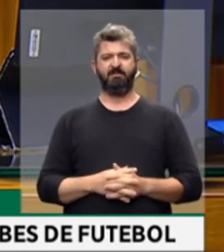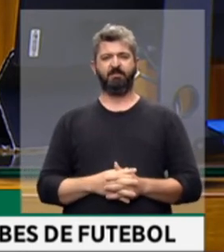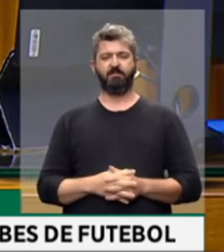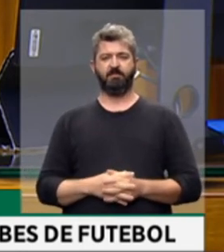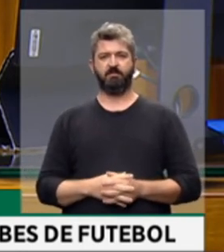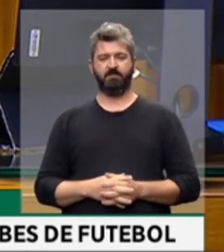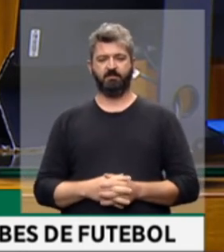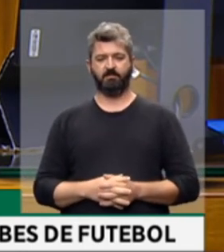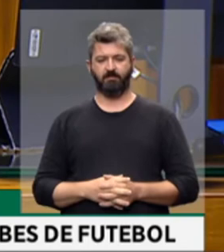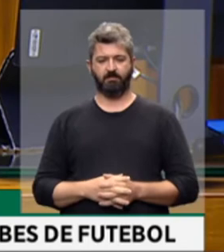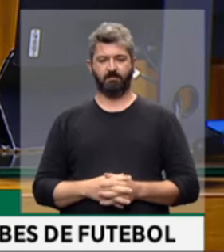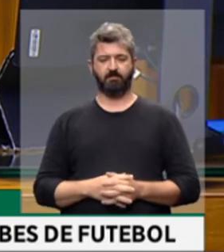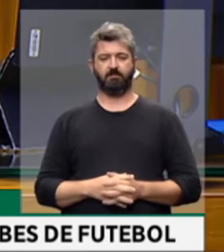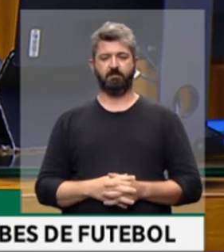O.